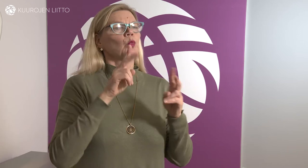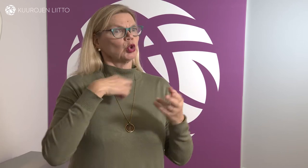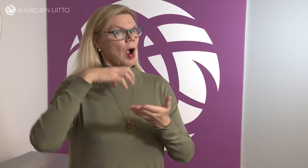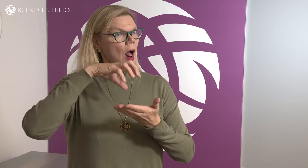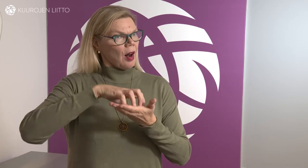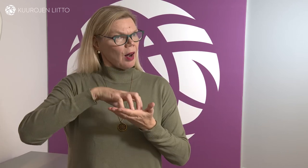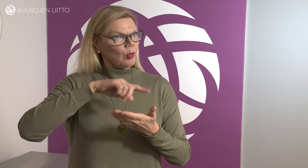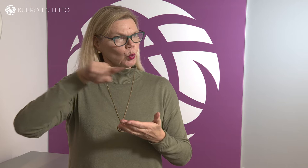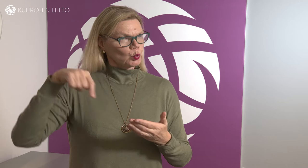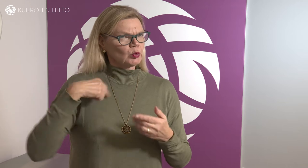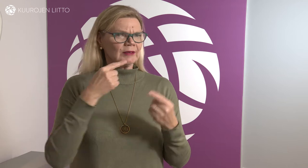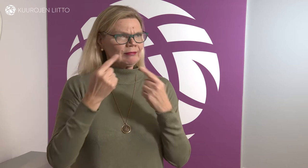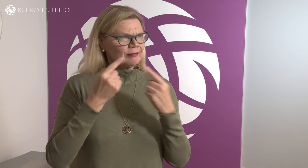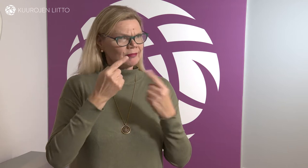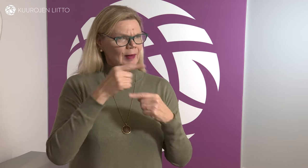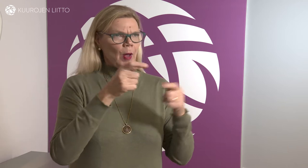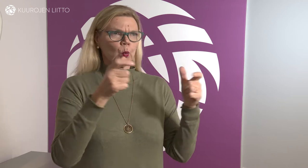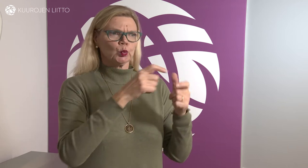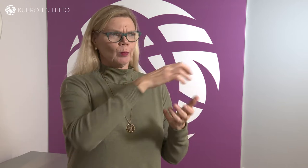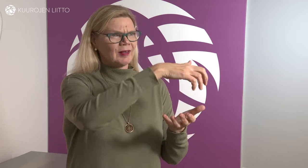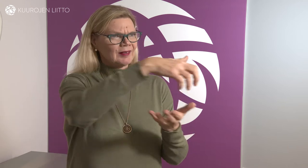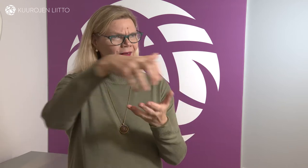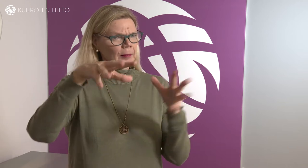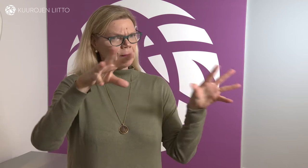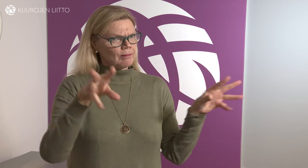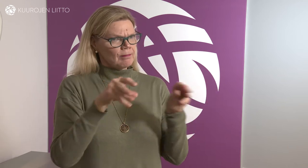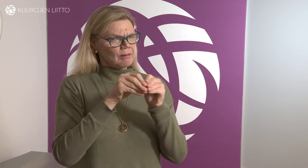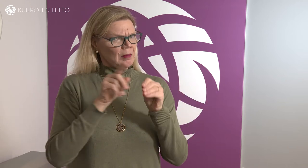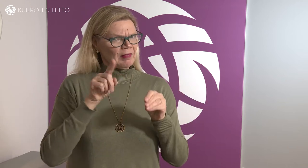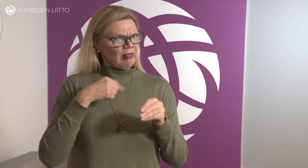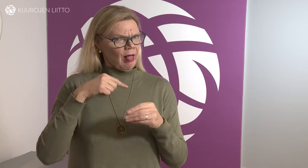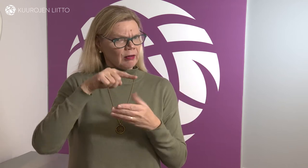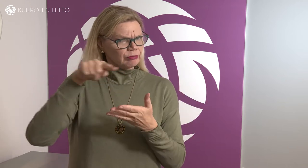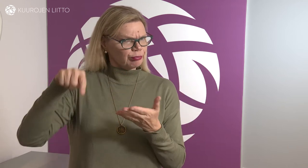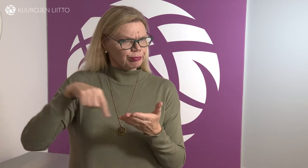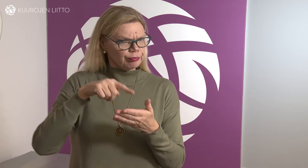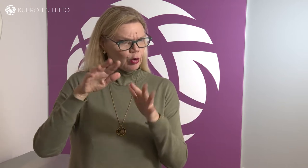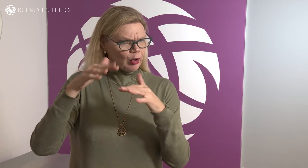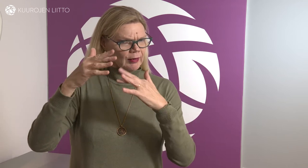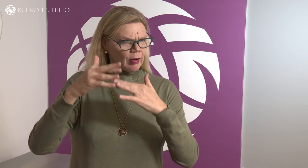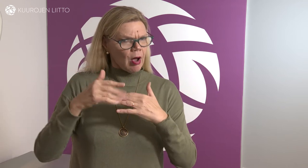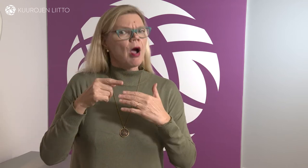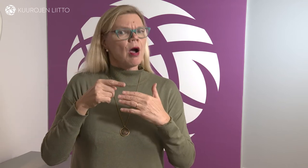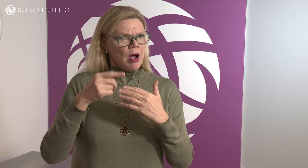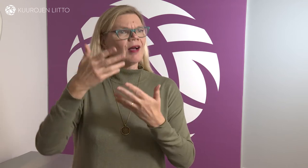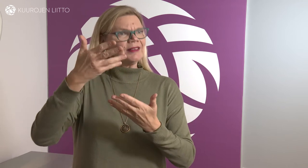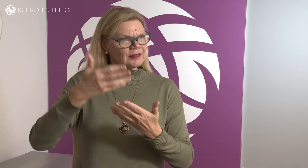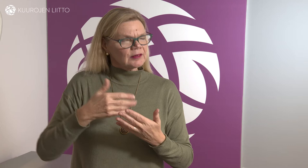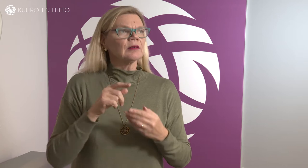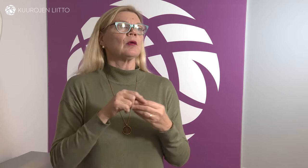Olemme myös käsitelleet hallituksen kesken tätä keräämäämme aineistoa -